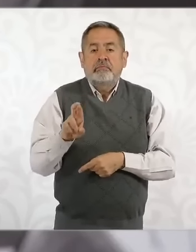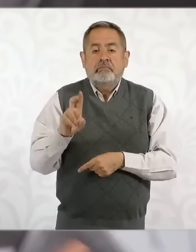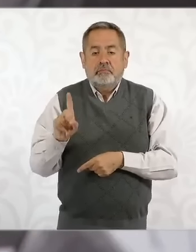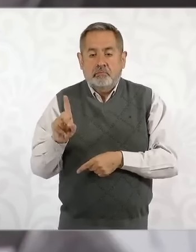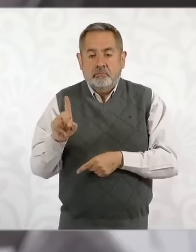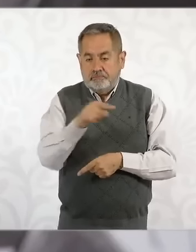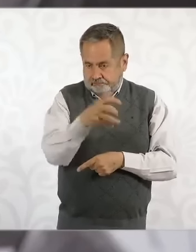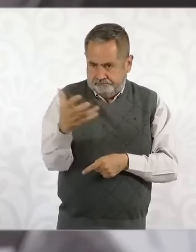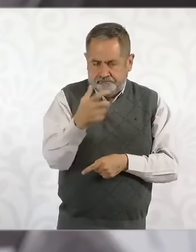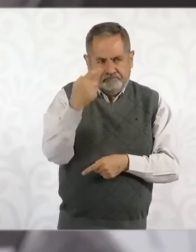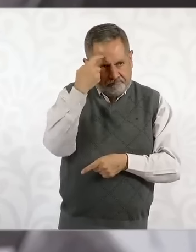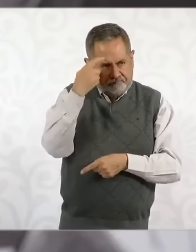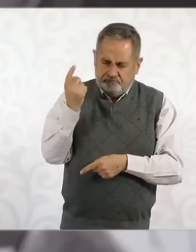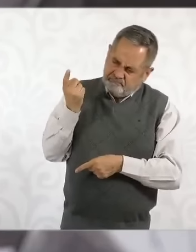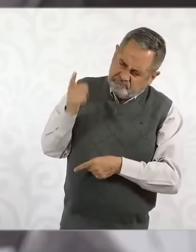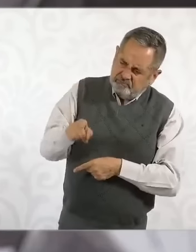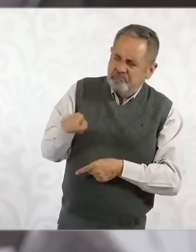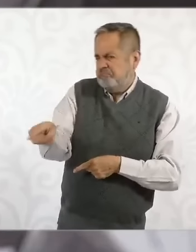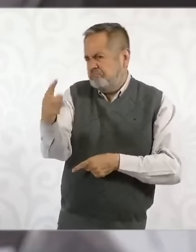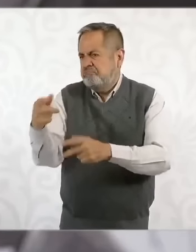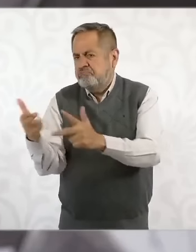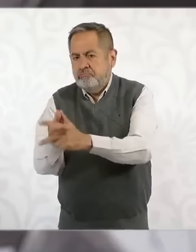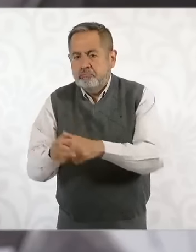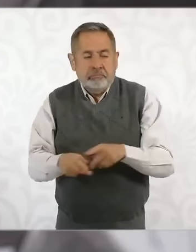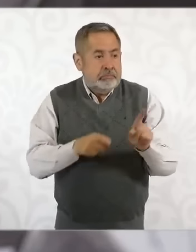Ya con las declaraciones del R1, si se desprende cualquier otra línea de investigación,